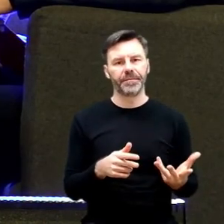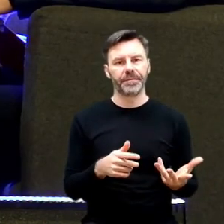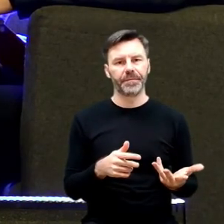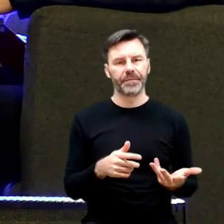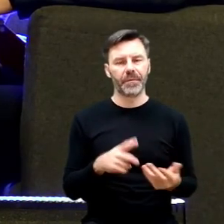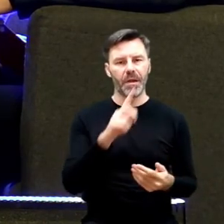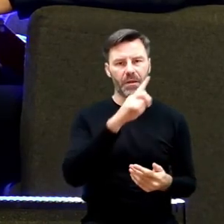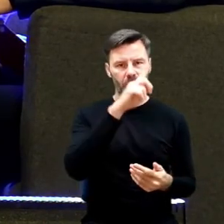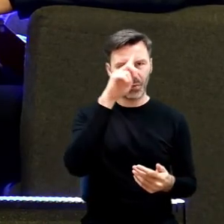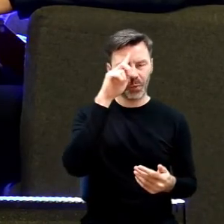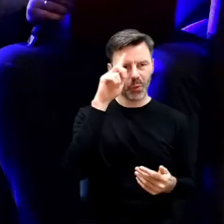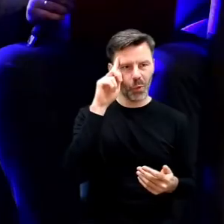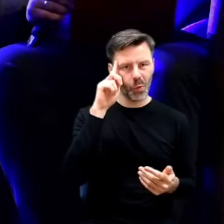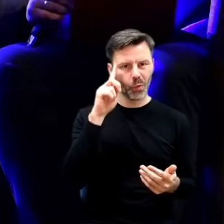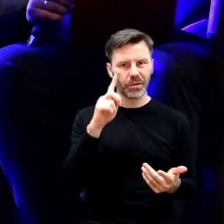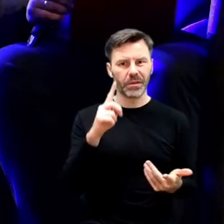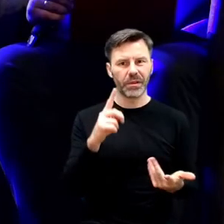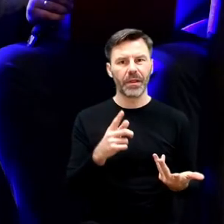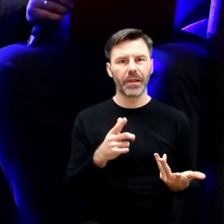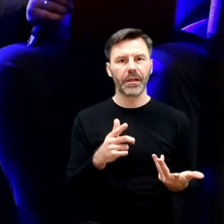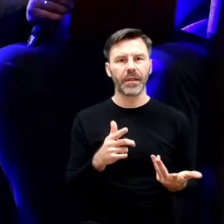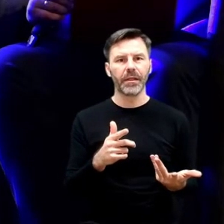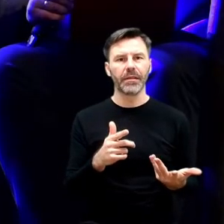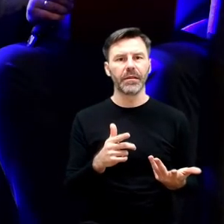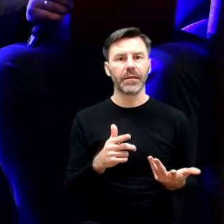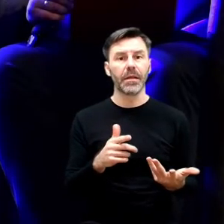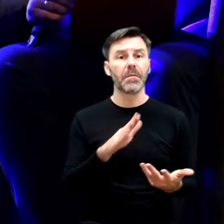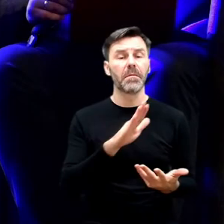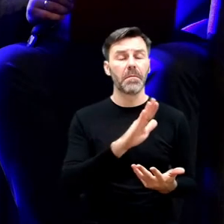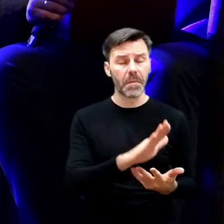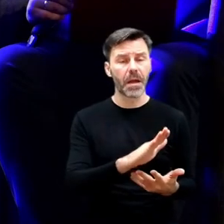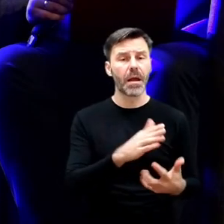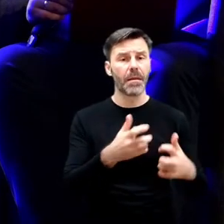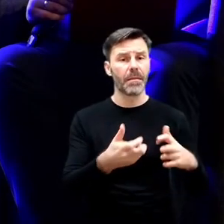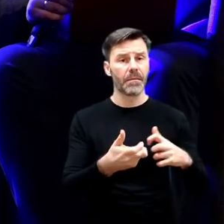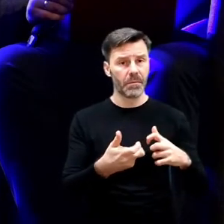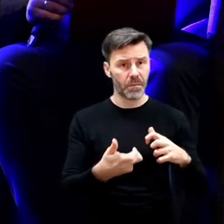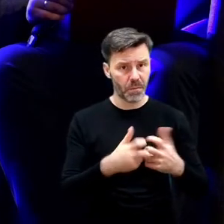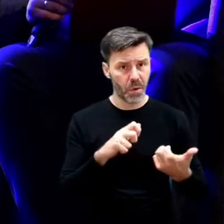to są ludzie, którzy mają określone zasoby finansowe